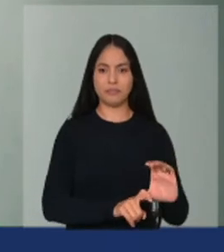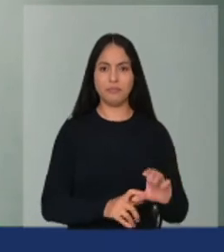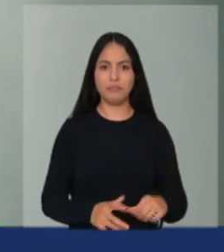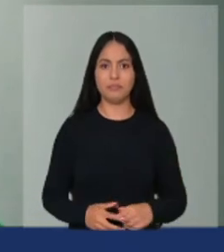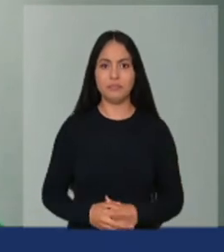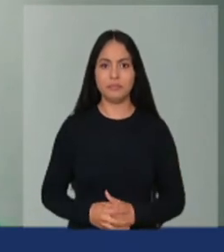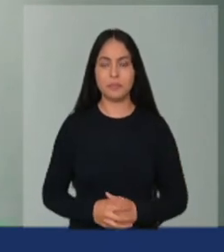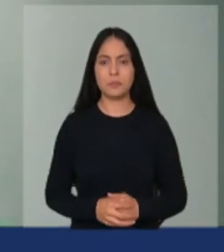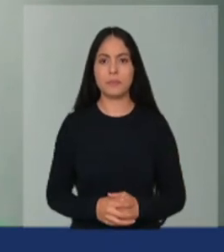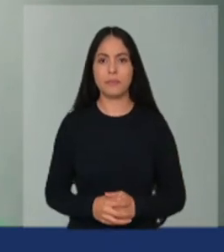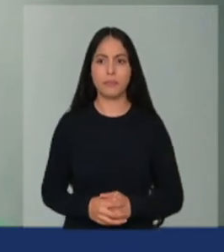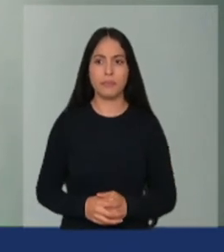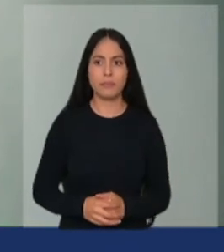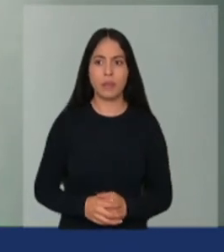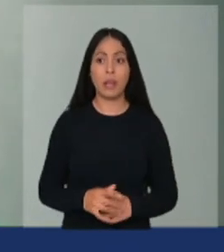BRASILEIRO. TALVEZ MODERNIZAR